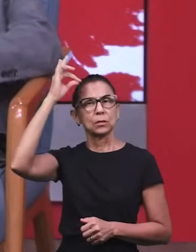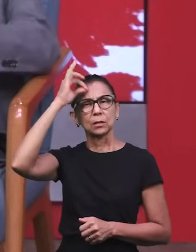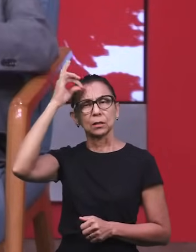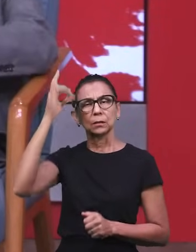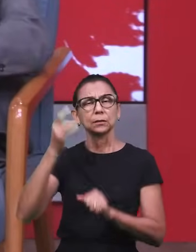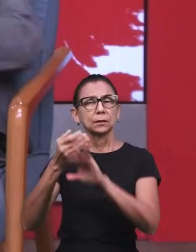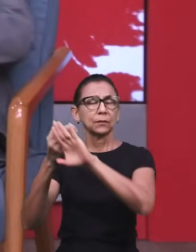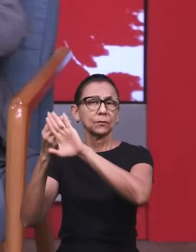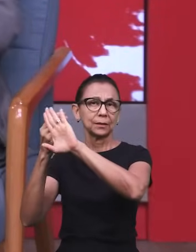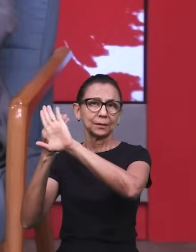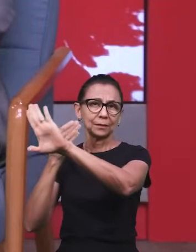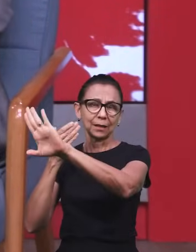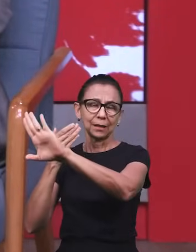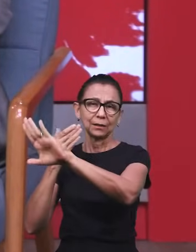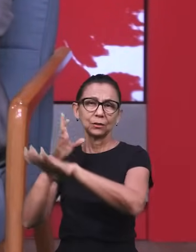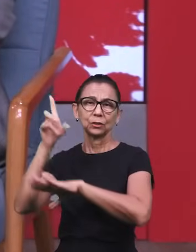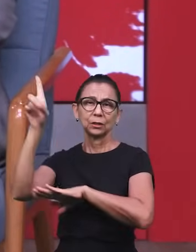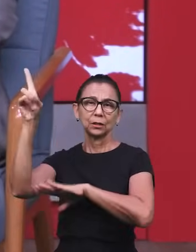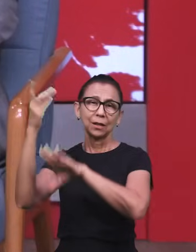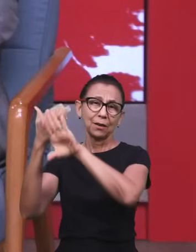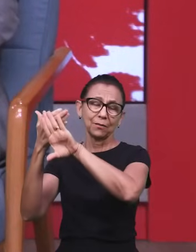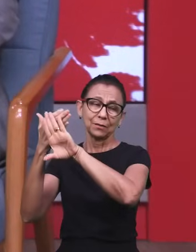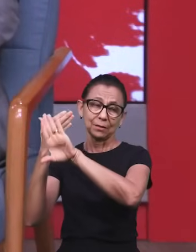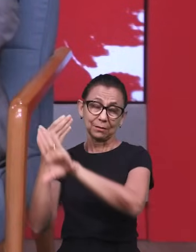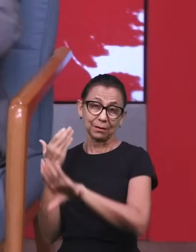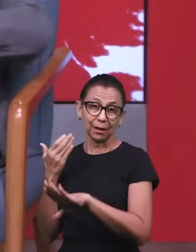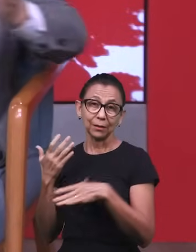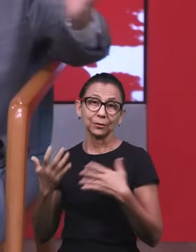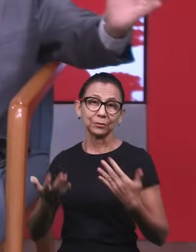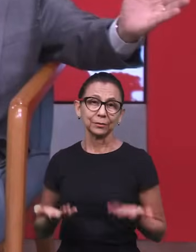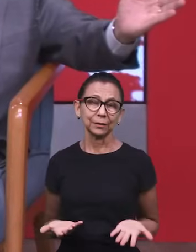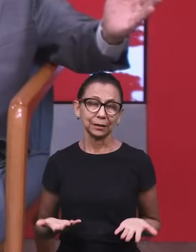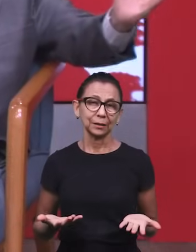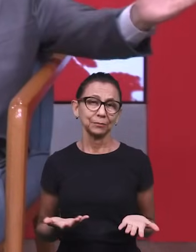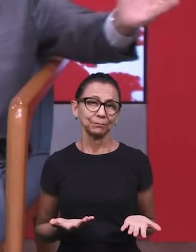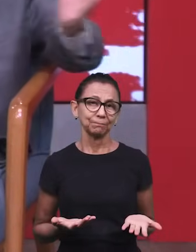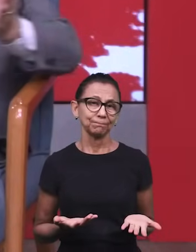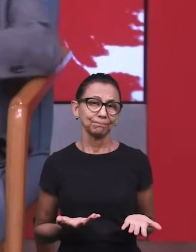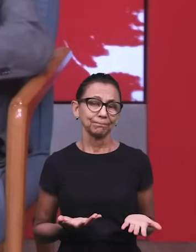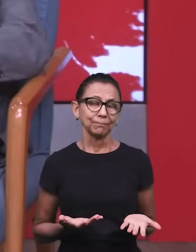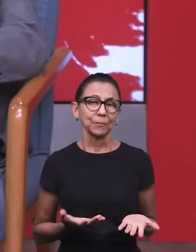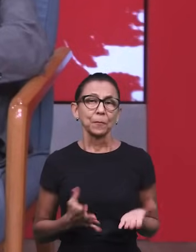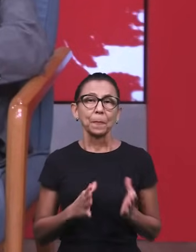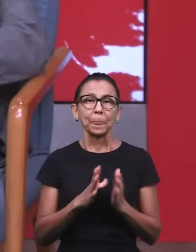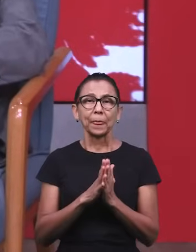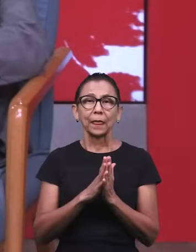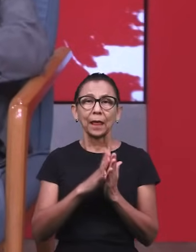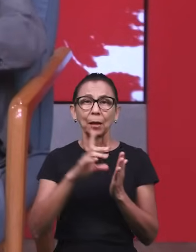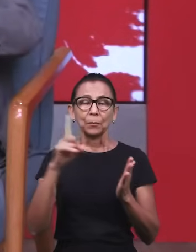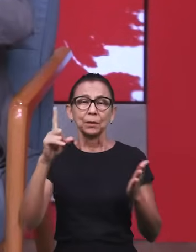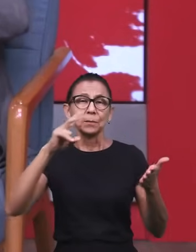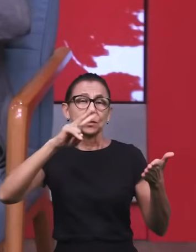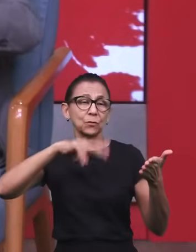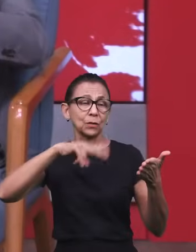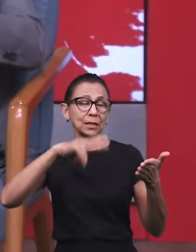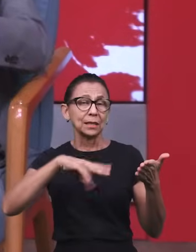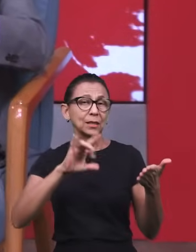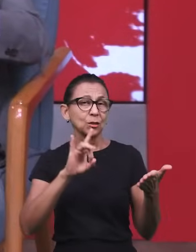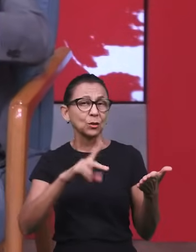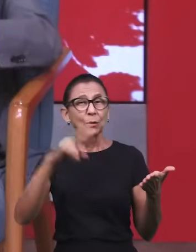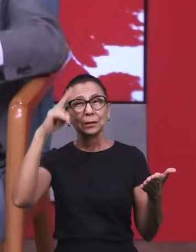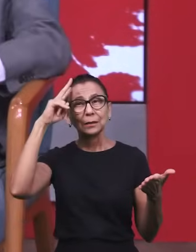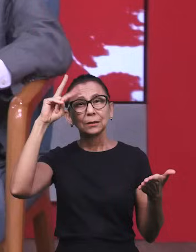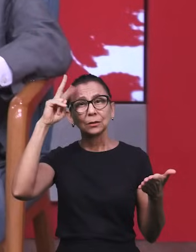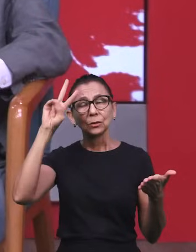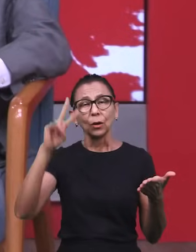a palavra sem mistério é letra e a letra mata mas o mistério você só alcança quando Espírito Santo